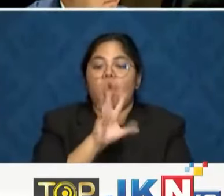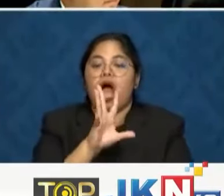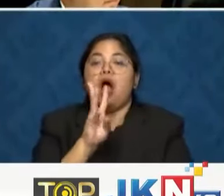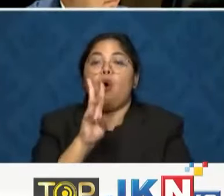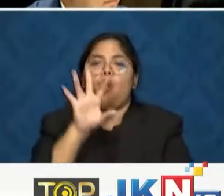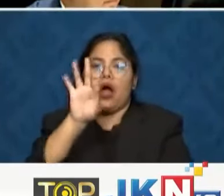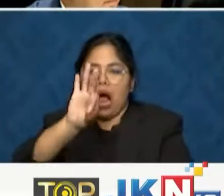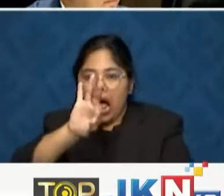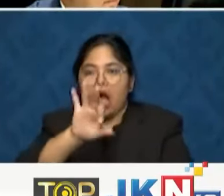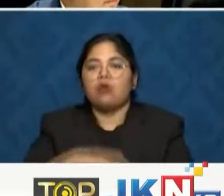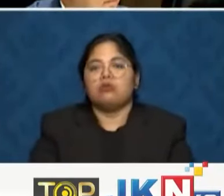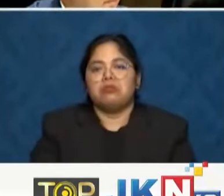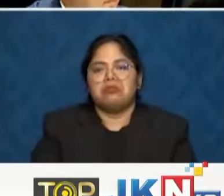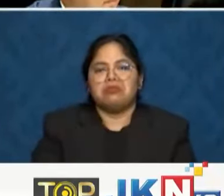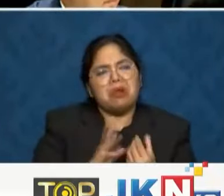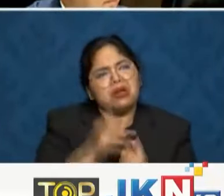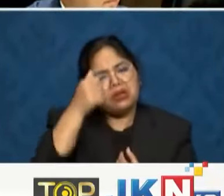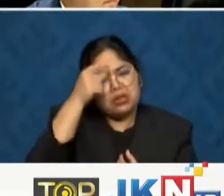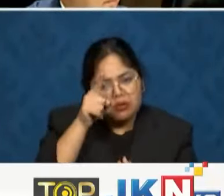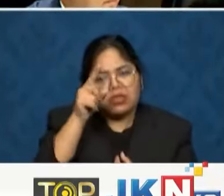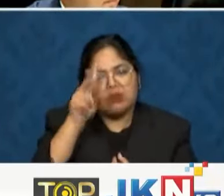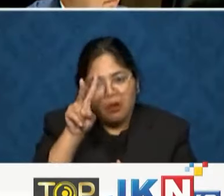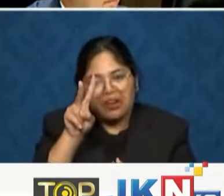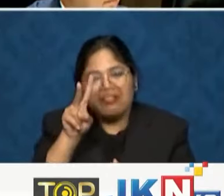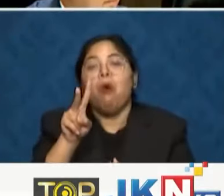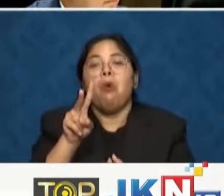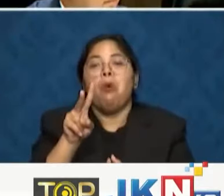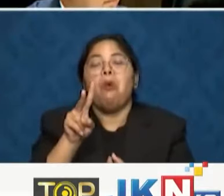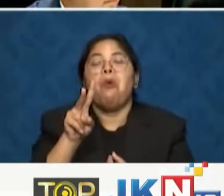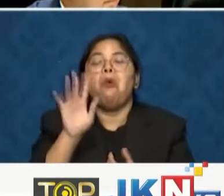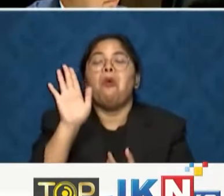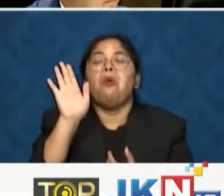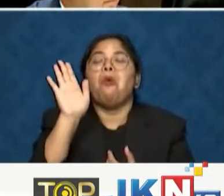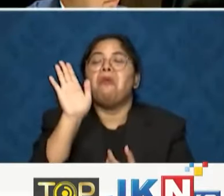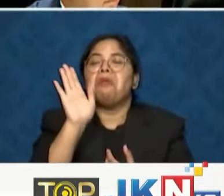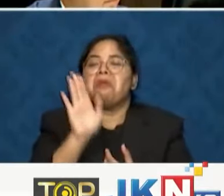หรือฝันทิพย์ยกตัวอย่าง tomorrow land ครับแถลงข่าวใหญ่โตว่าจะมาจัดในเมืองไทย